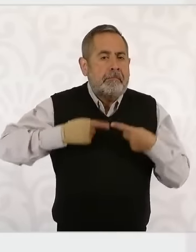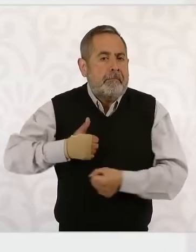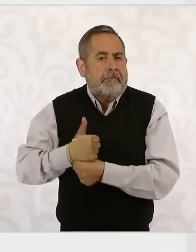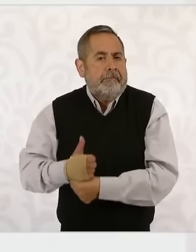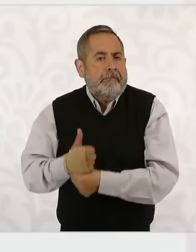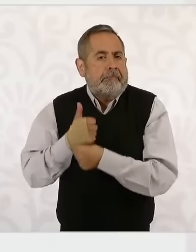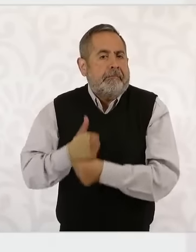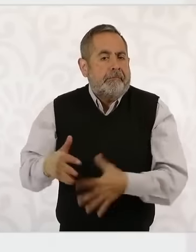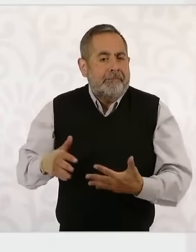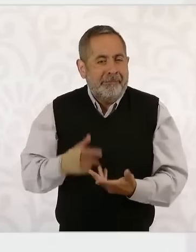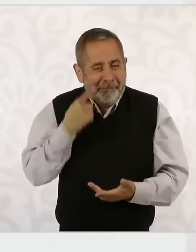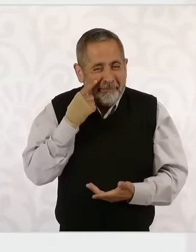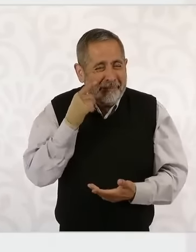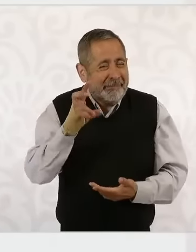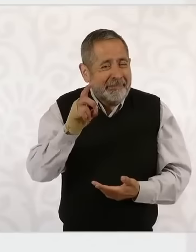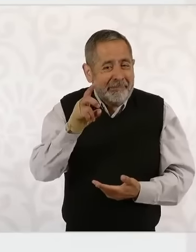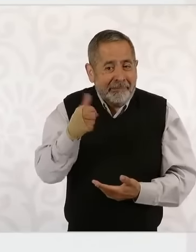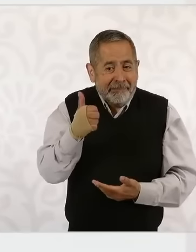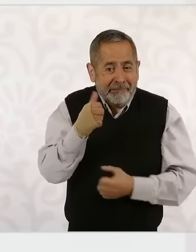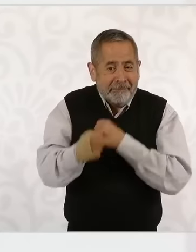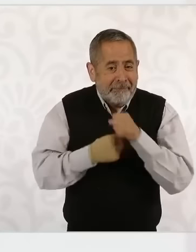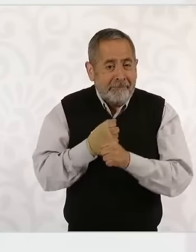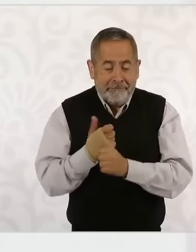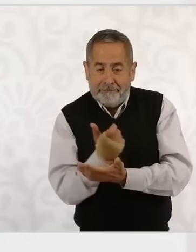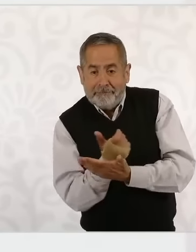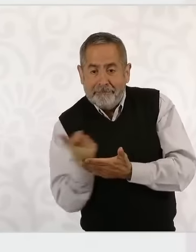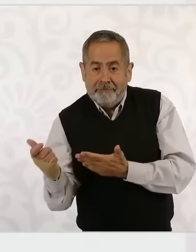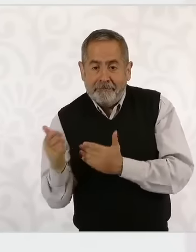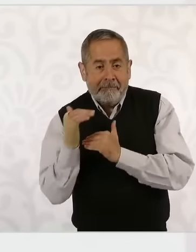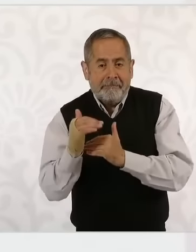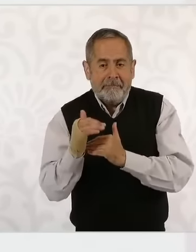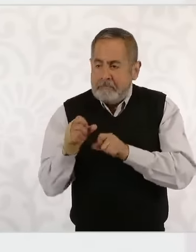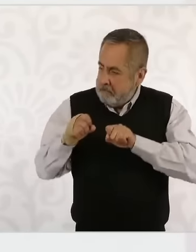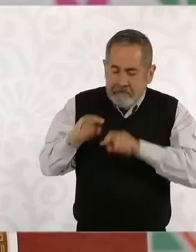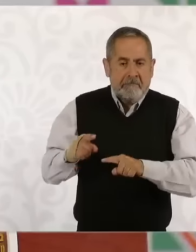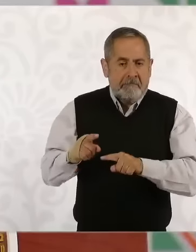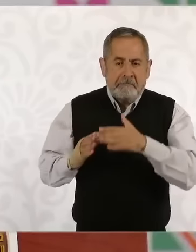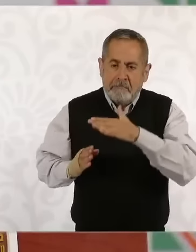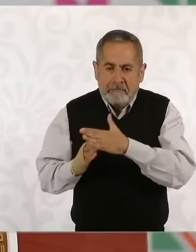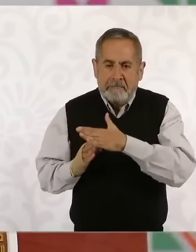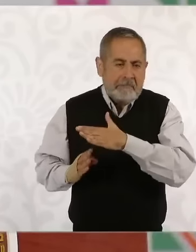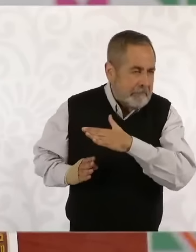36 años sin aumentar el salario mínimo y además con el cuento de que iba a provocar